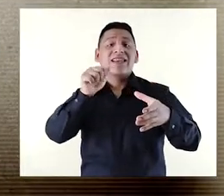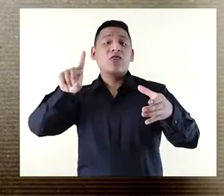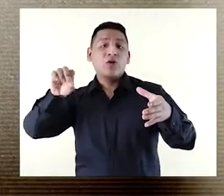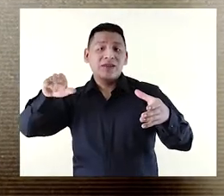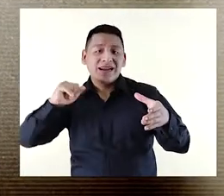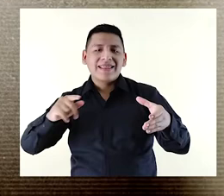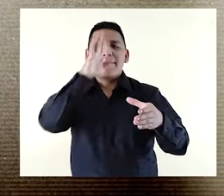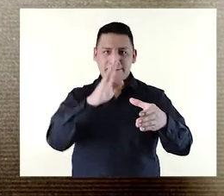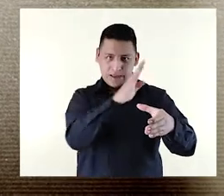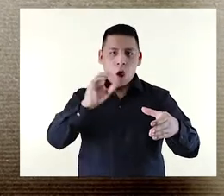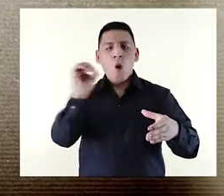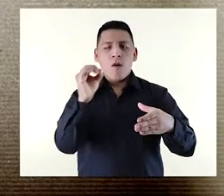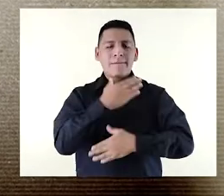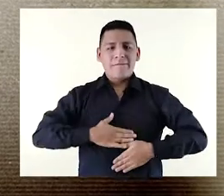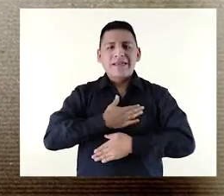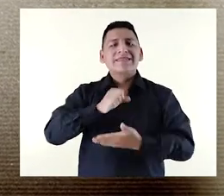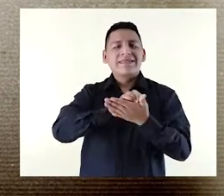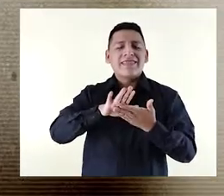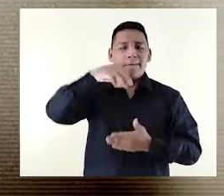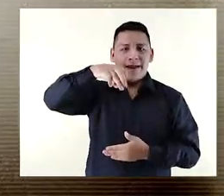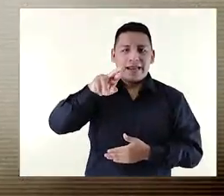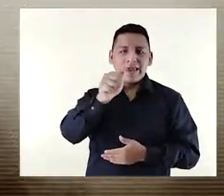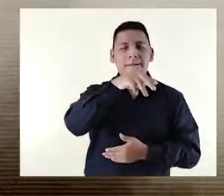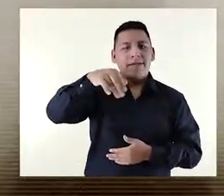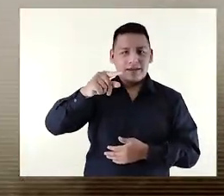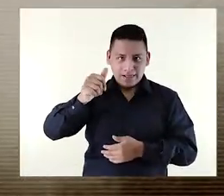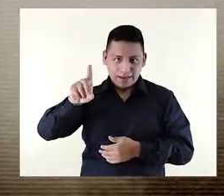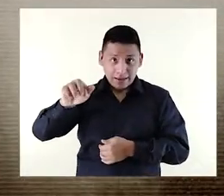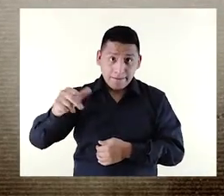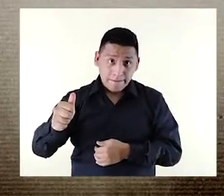Dominicana de la Bendita (o Venturosa) Santa María Magdalena. Un lugar en el que también